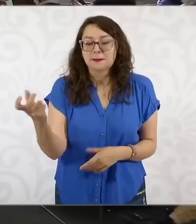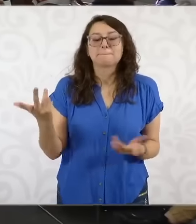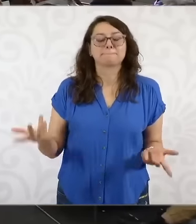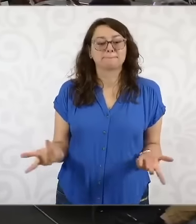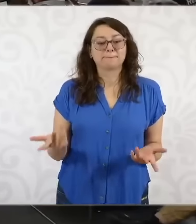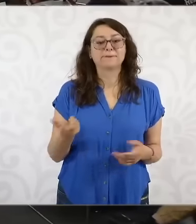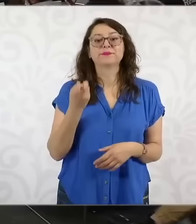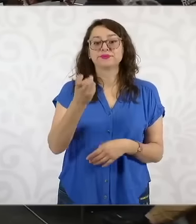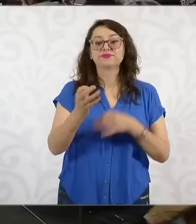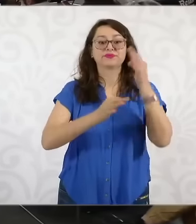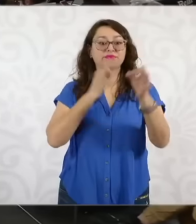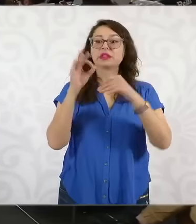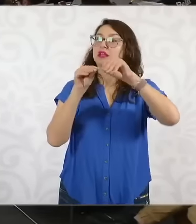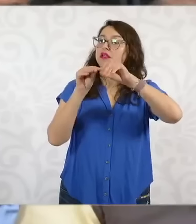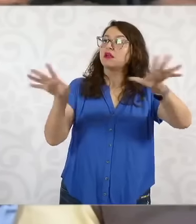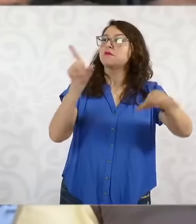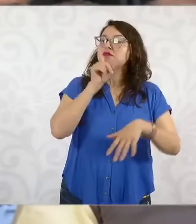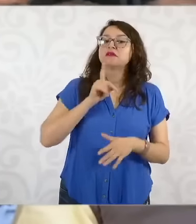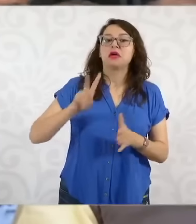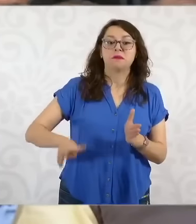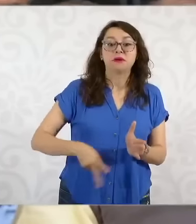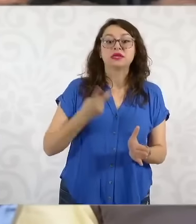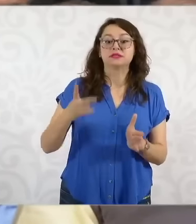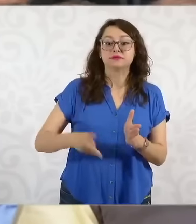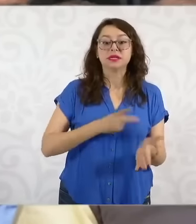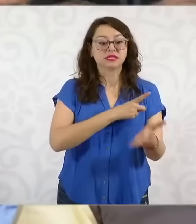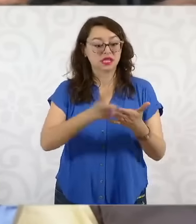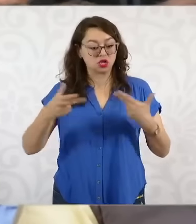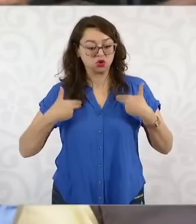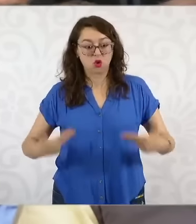mentiras de los medios, pues que sistemáticamente violan derechos humanos y tienen responsabilidad